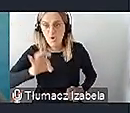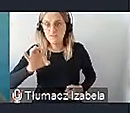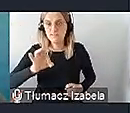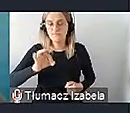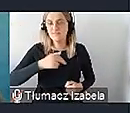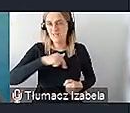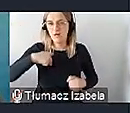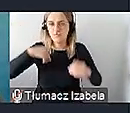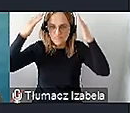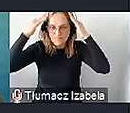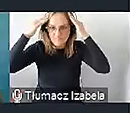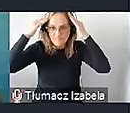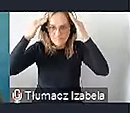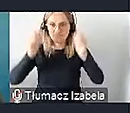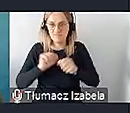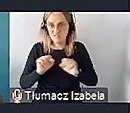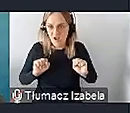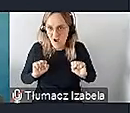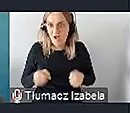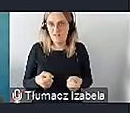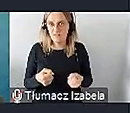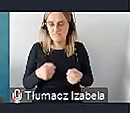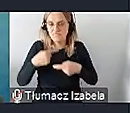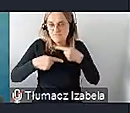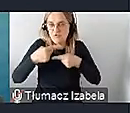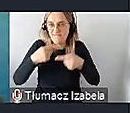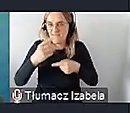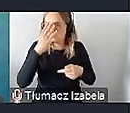jest zaangażowanych w przetwarzanie wizualne. Bardzo dużo.